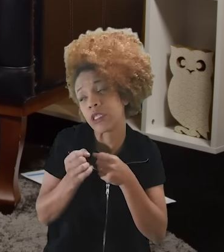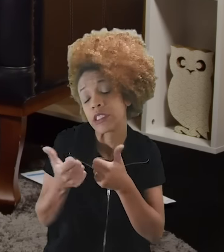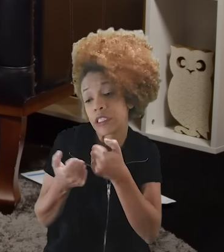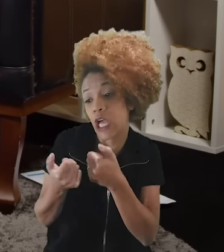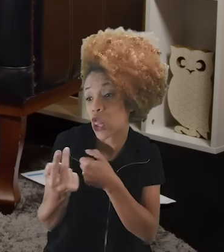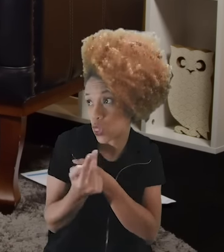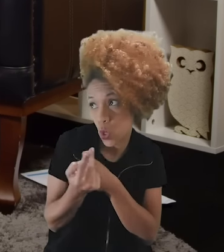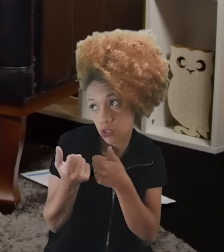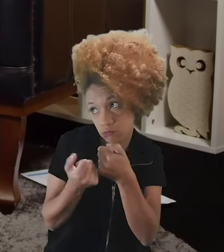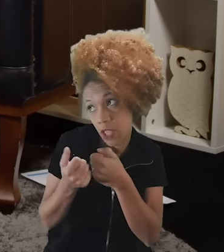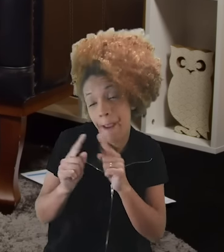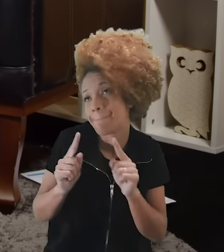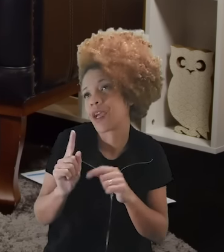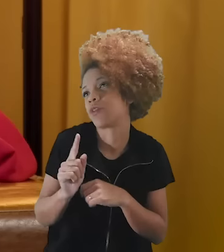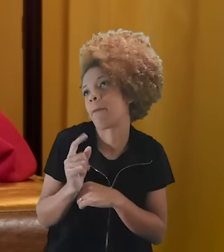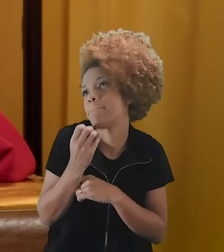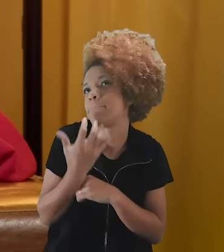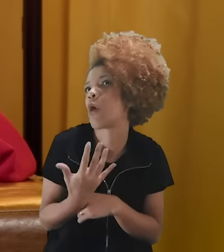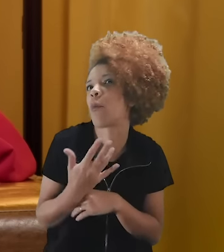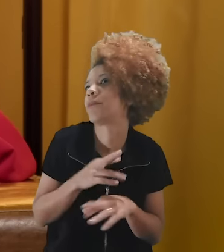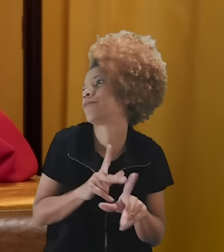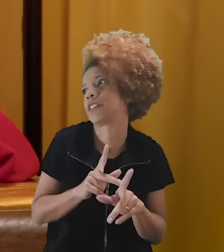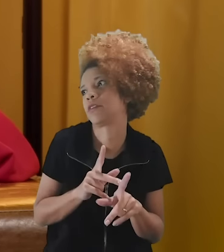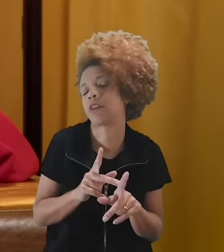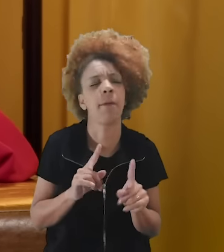em duas duas modalidades ao mesmo tempo mas ele não vai ser o cara que vai fazer diferença e você